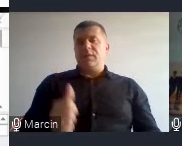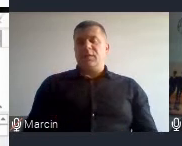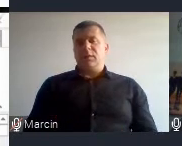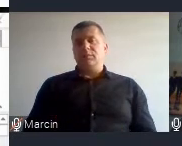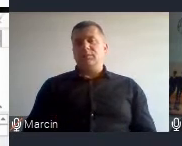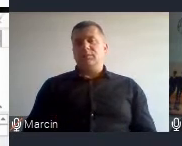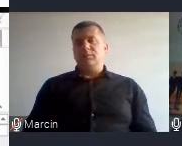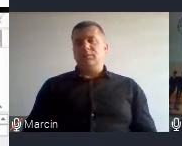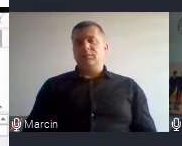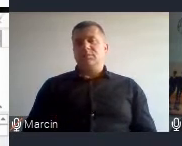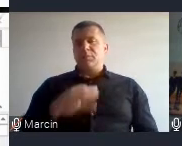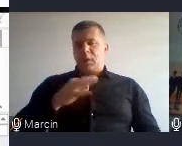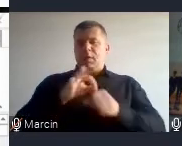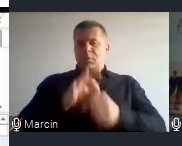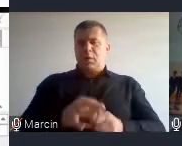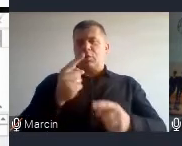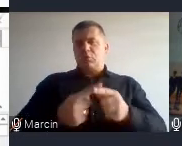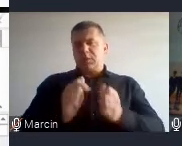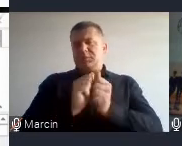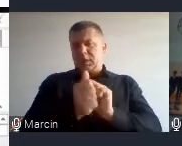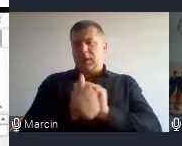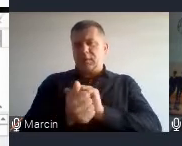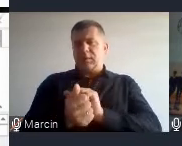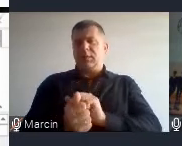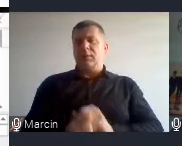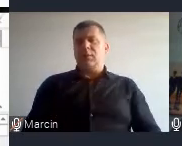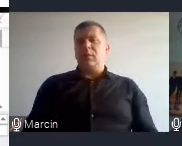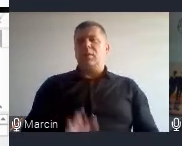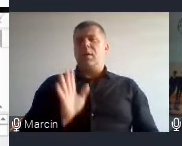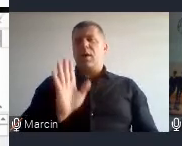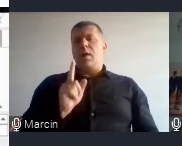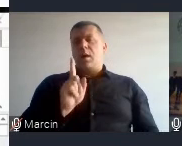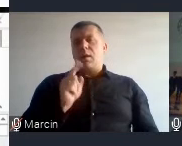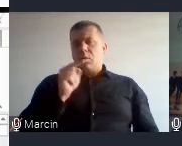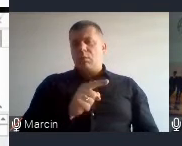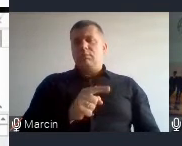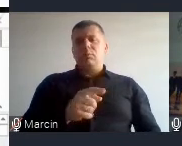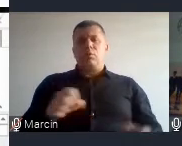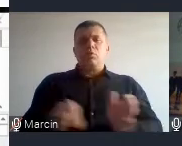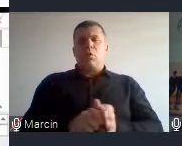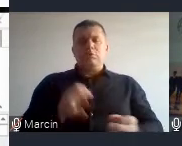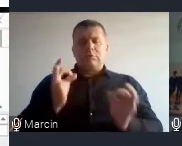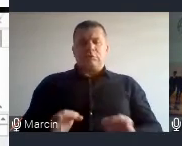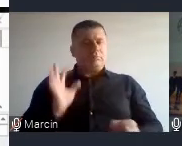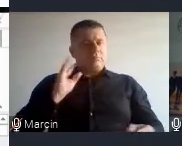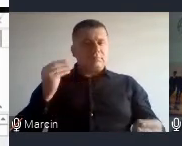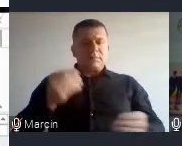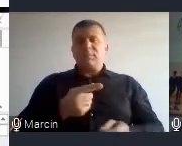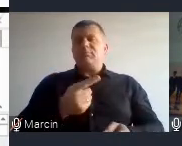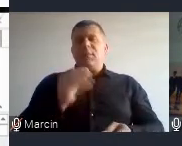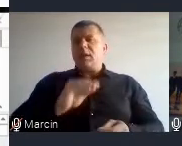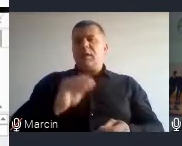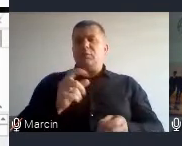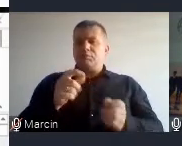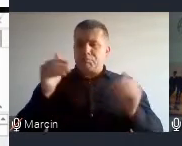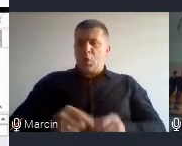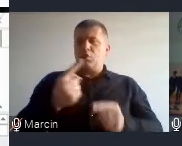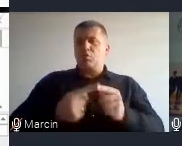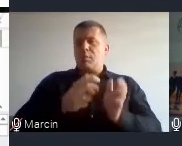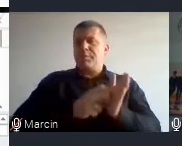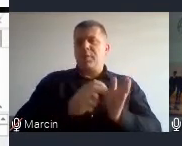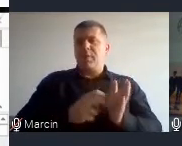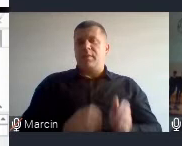Wprowadzane były do niego pewne modyfikacje, natomiast on do końca nie zdąża za wymaganiami związanymi z wytycznymi